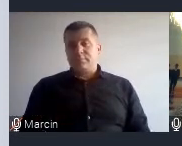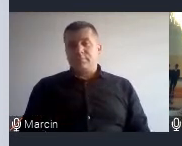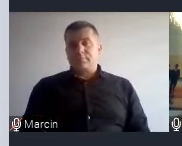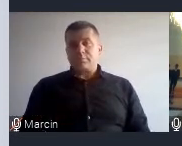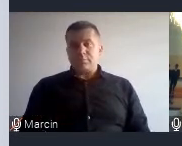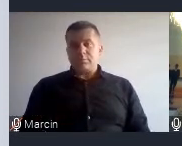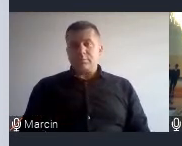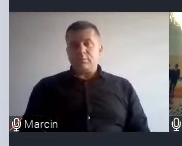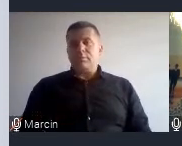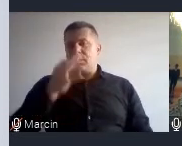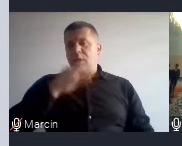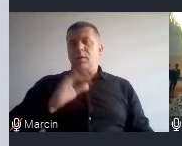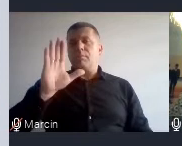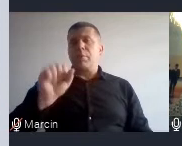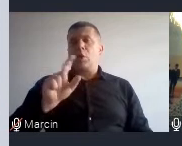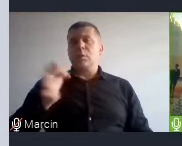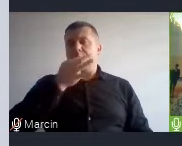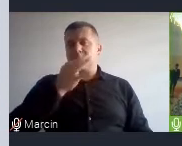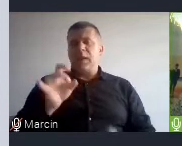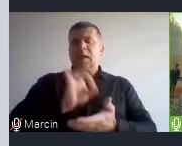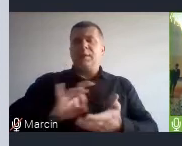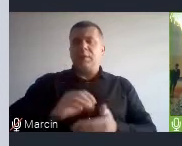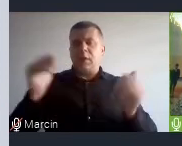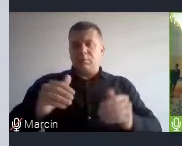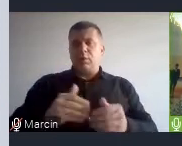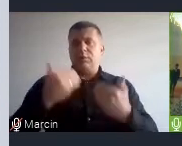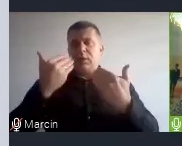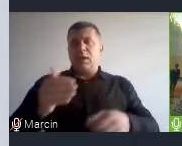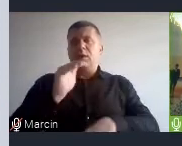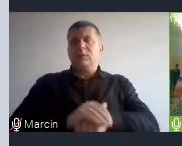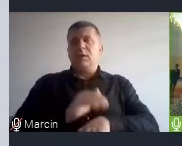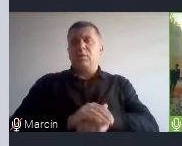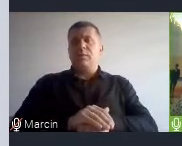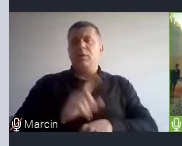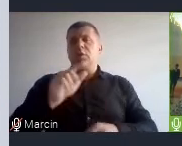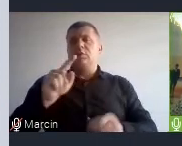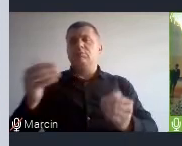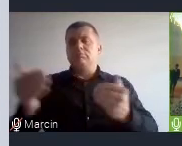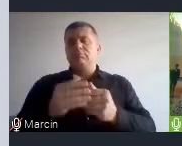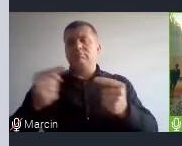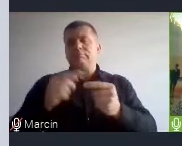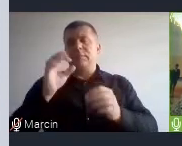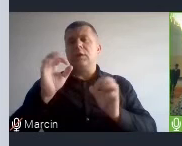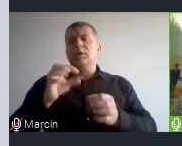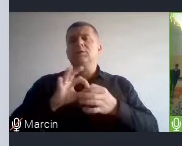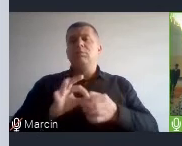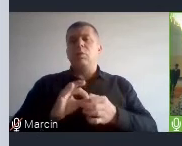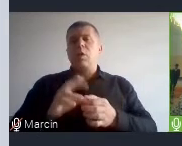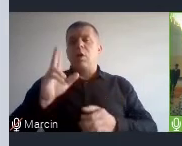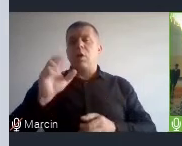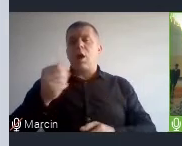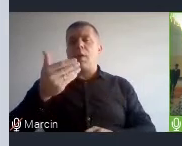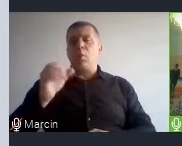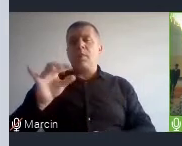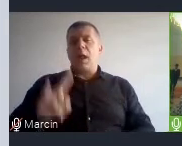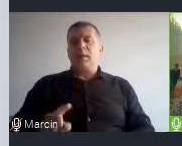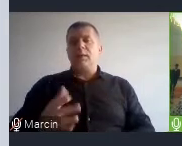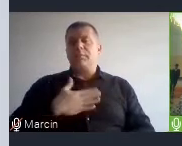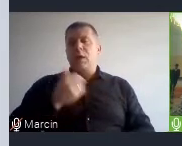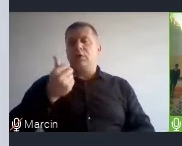Pani Bożena pyta czy Gmina może udzielić zamówienia zgodnie z zasadą konkurencyjności spółce komunalnej w której ma 100% udziału.